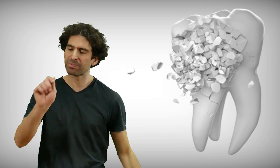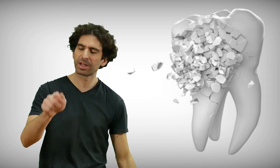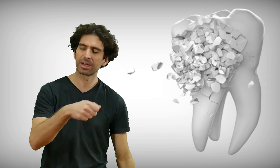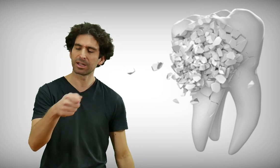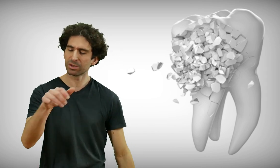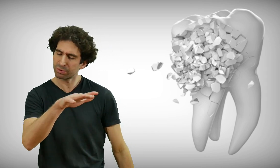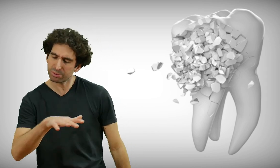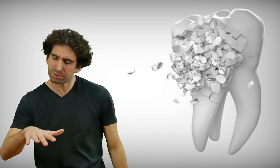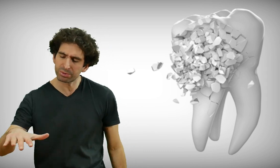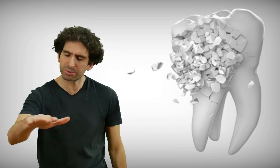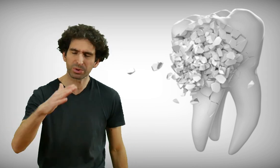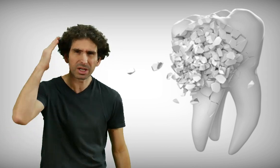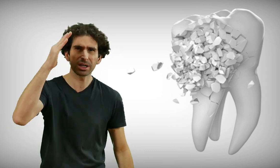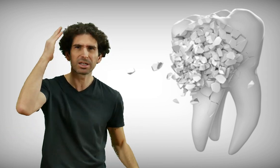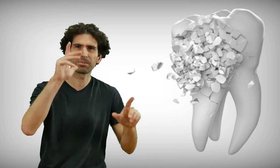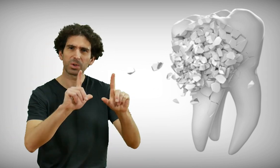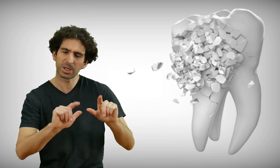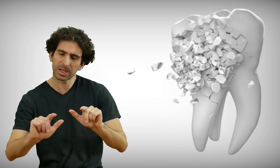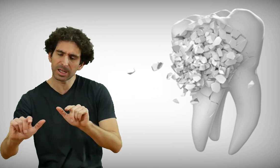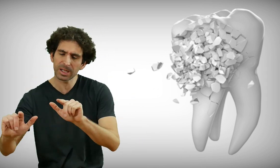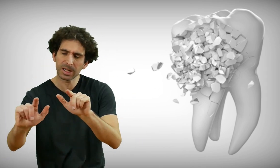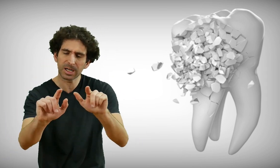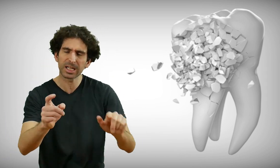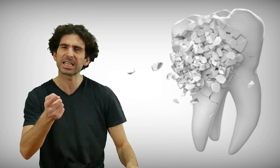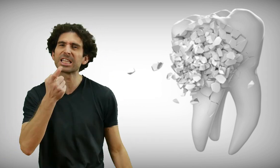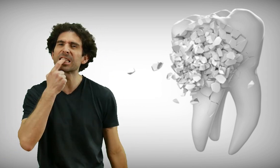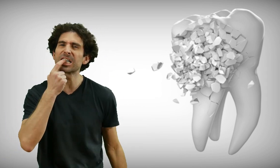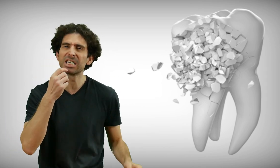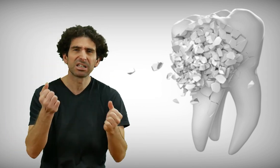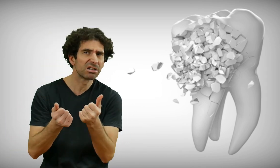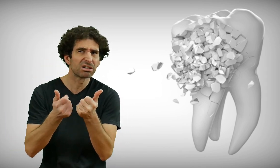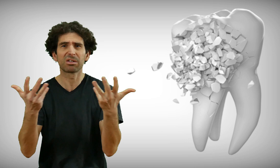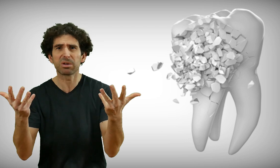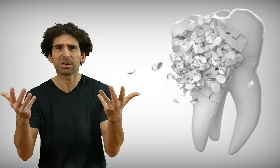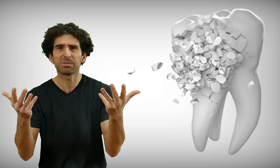Au fait, dans la nature, il y a des animaux. Ils ont combien de dents ?